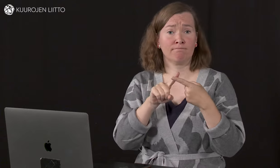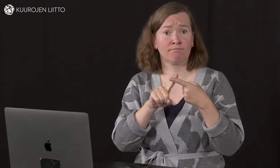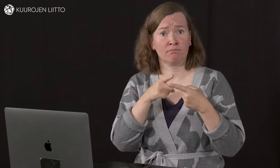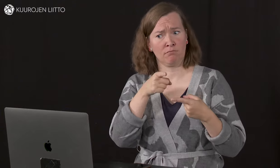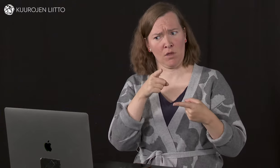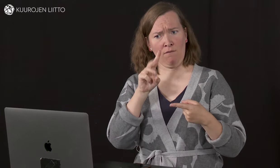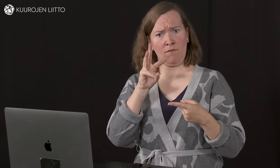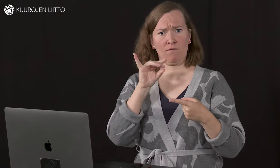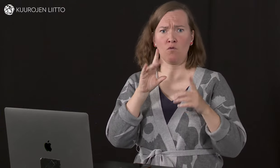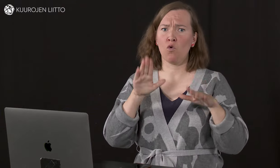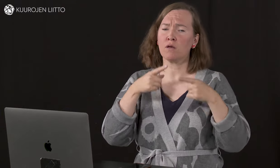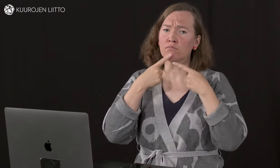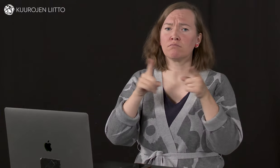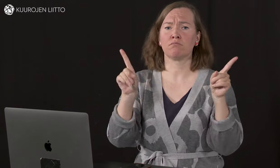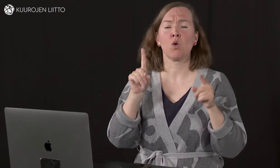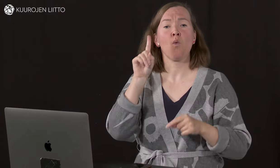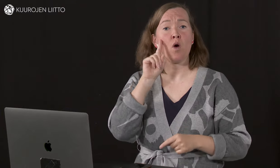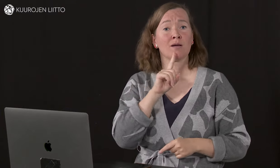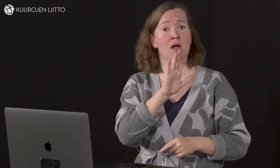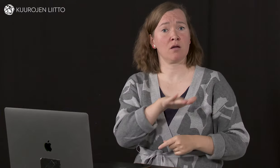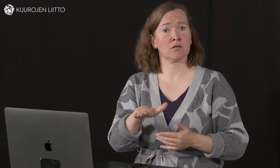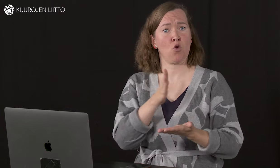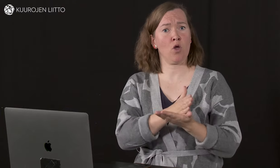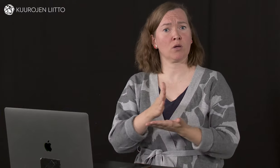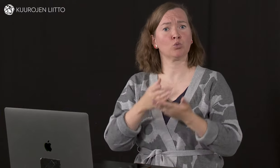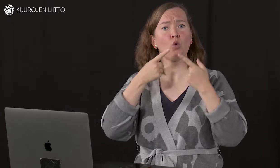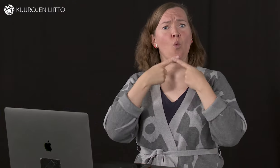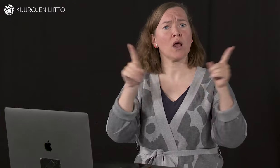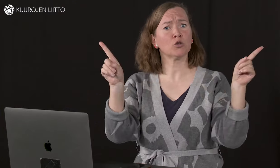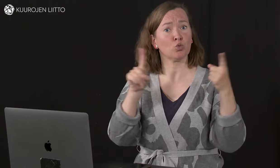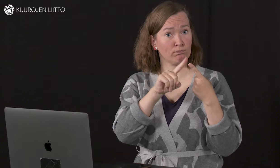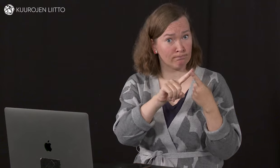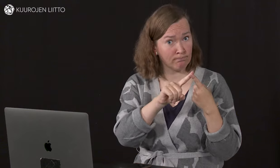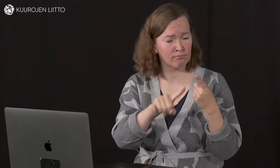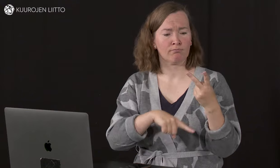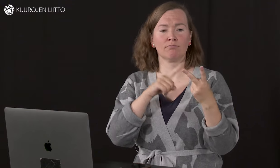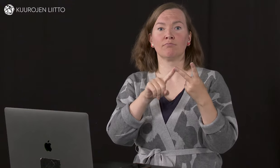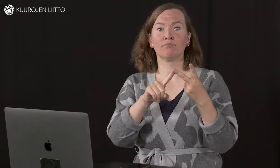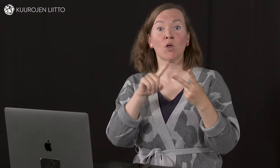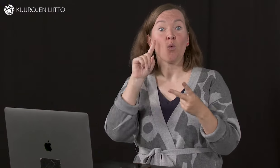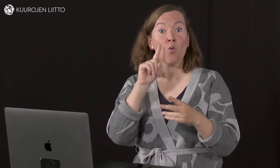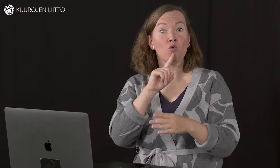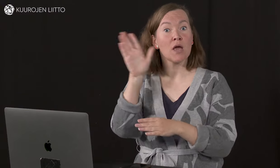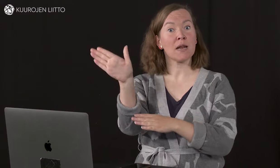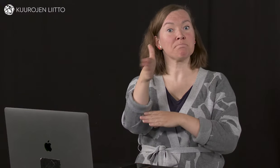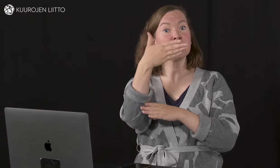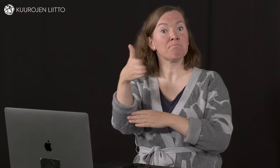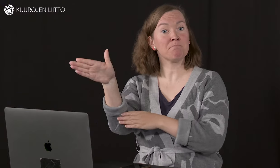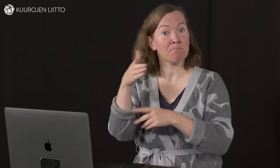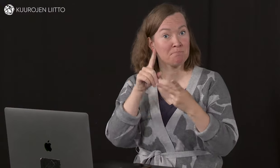Ensinnäkin, WFD julkaisi kuurojen lasten oikeuksien julistuksen. Toiseksi, kuurojen lippu.